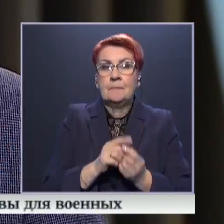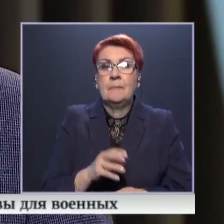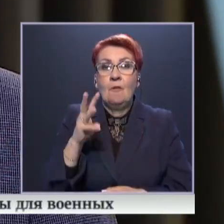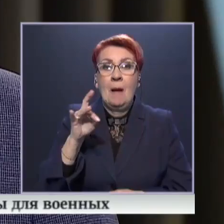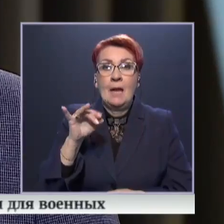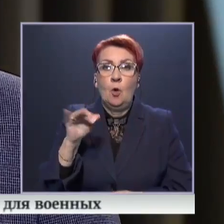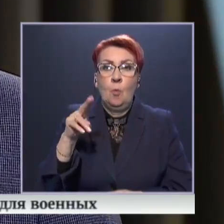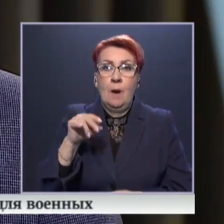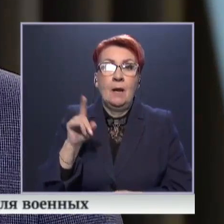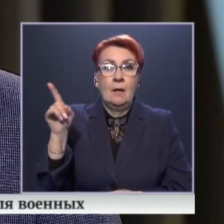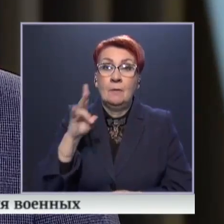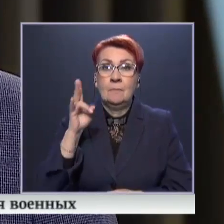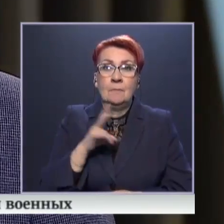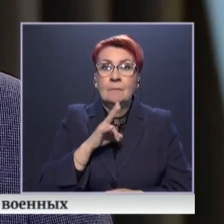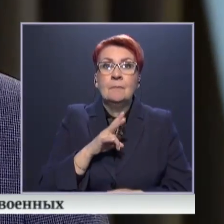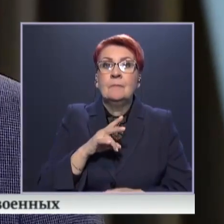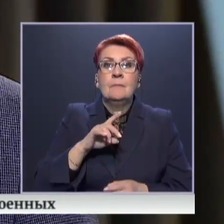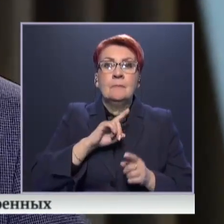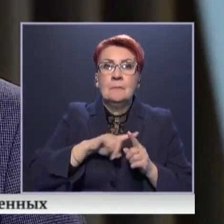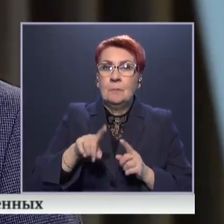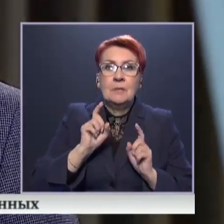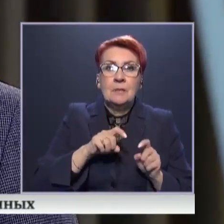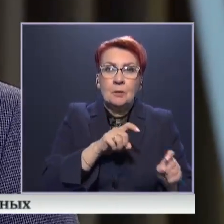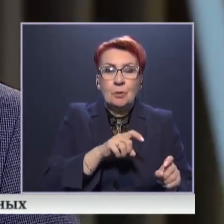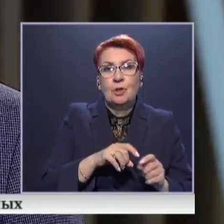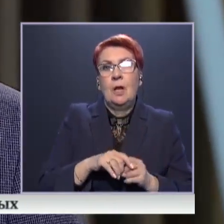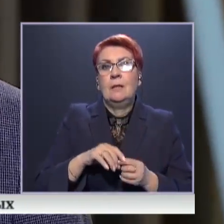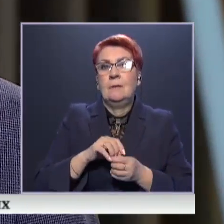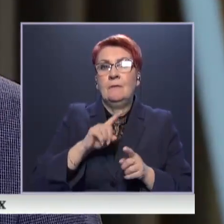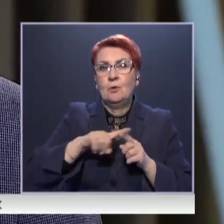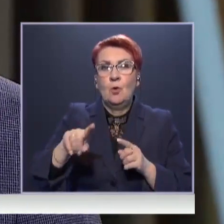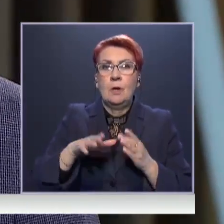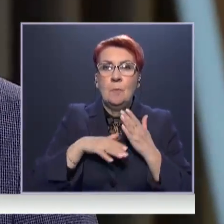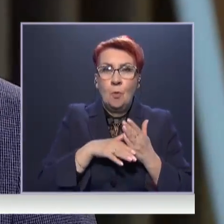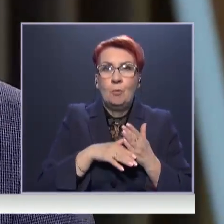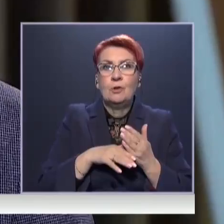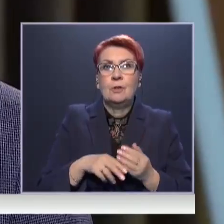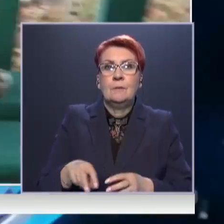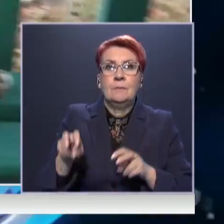выбежал навстречу залез машину скорой помощи всё там изучил забрался на руки Сестрам и замурчал